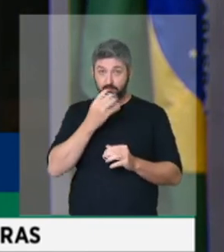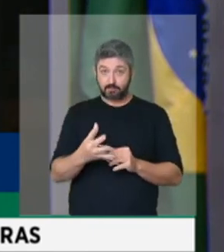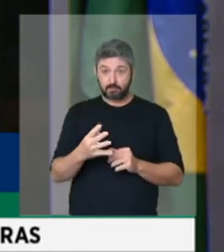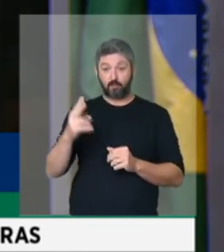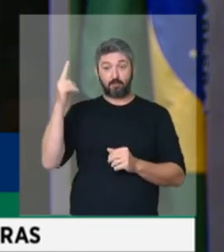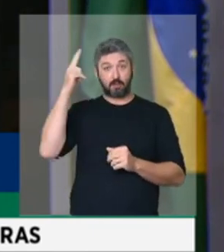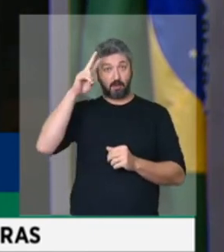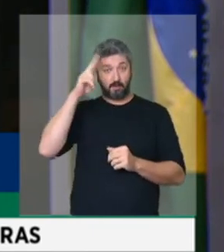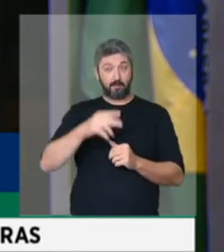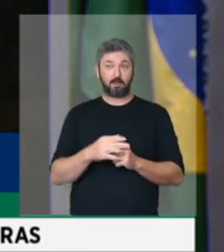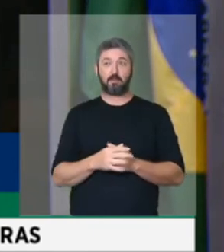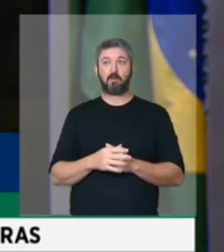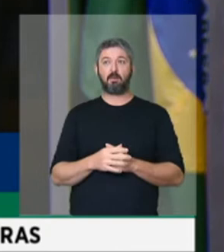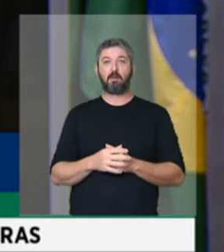PRECISO QUE A GENTE COMECE RESTABELECENDO AQUI A VERDADE